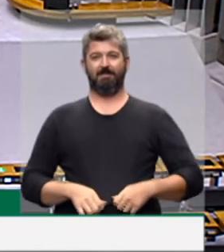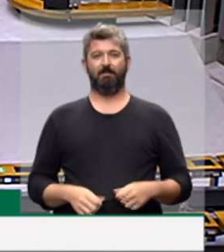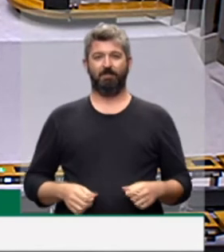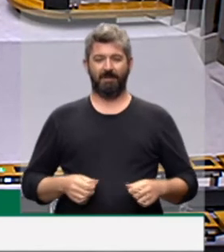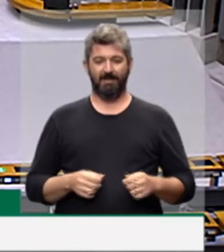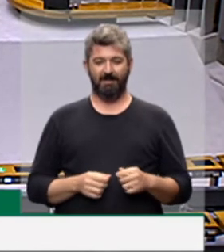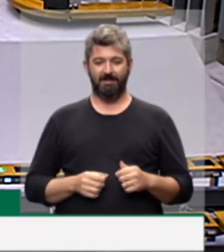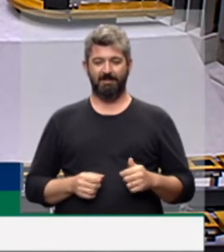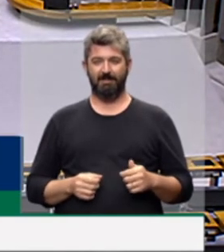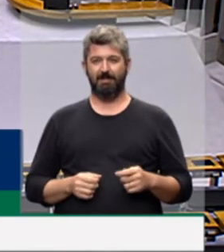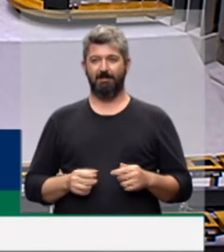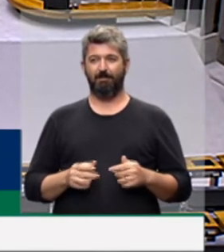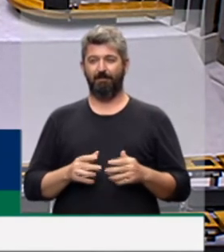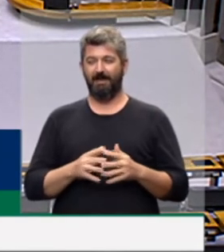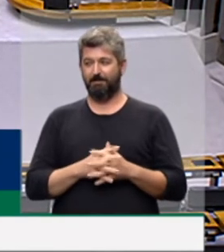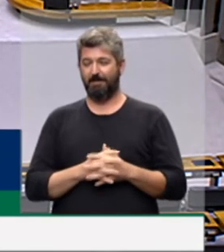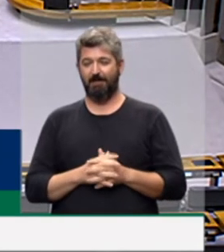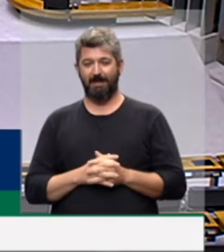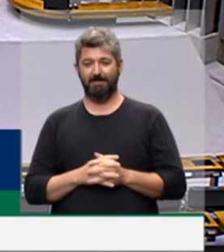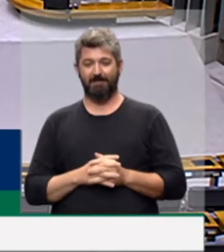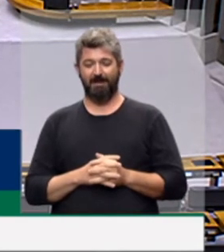ABRE MÃO DA PALAVRA . AGORA VOTAÇÃO DO REQUERIMENTO PELO ADIAMENTO DA